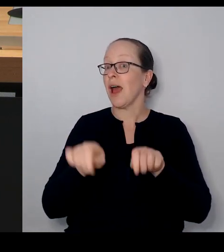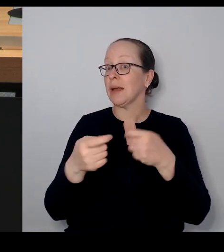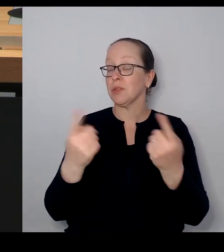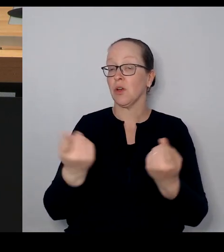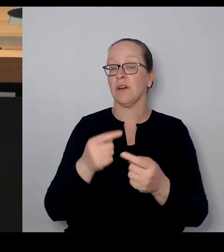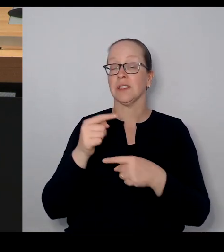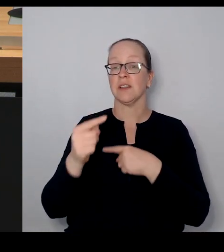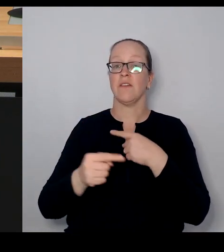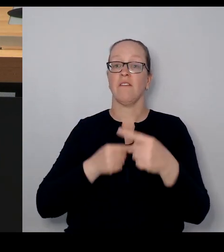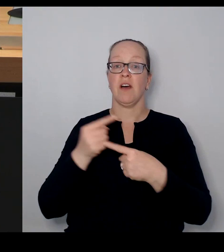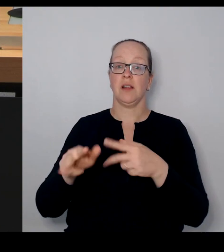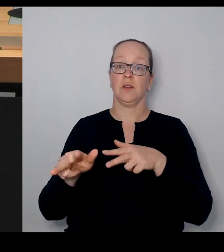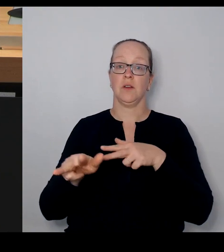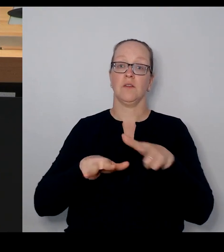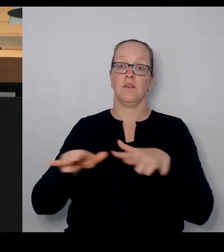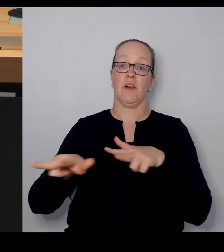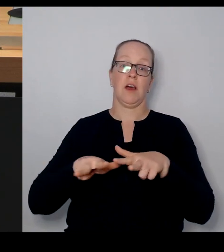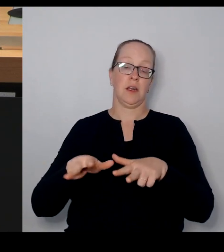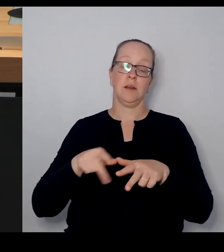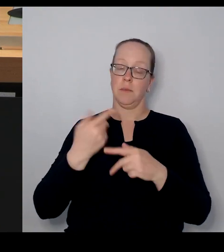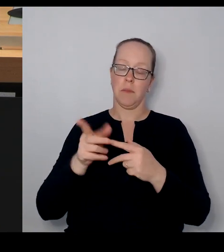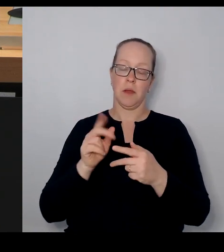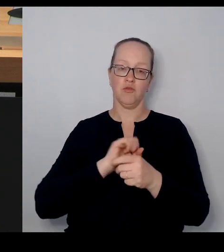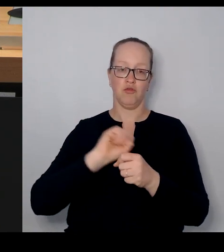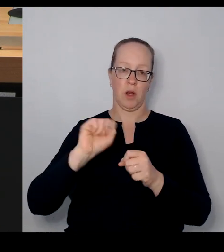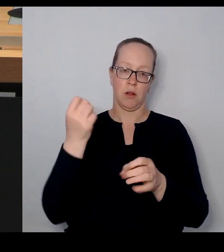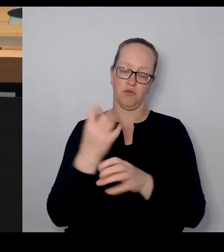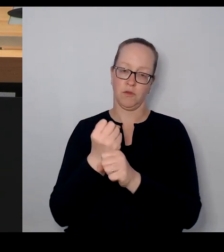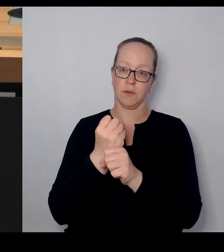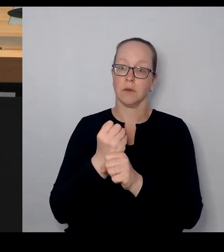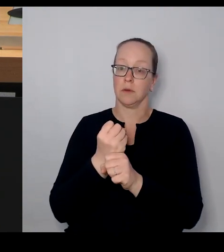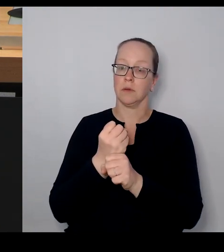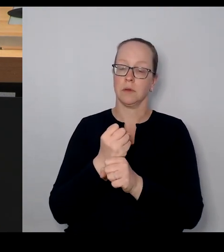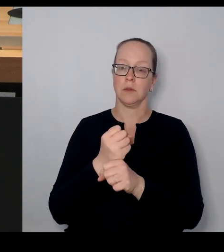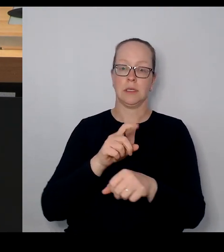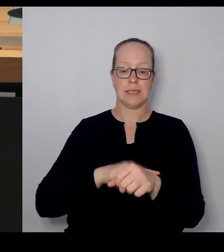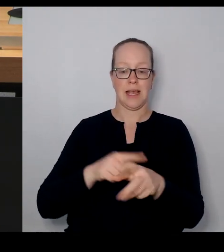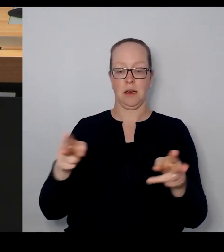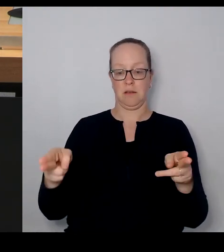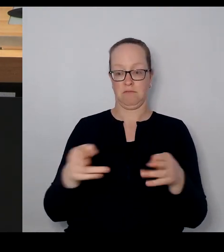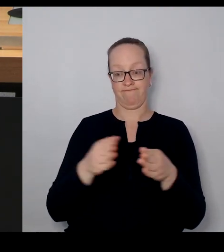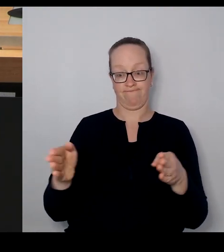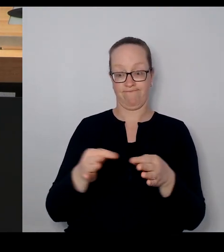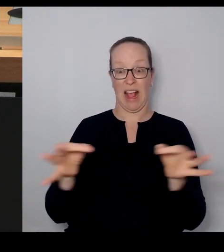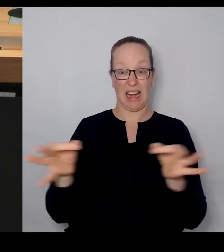Verwaltungsverfahrens noch angemessen ist, nicht danach beurteilen, wie sich die aktuellen personellen und technischen